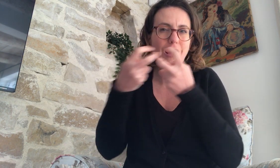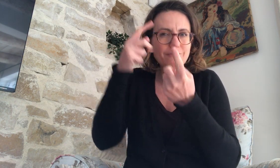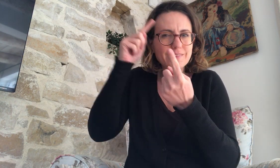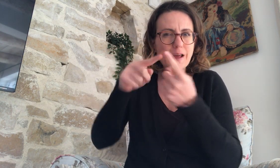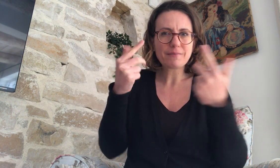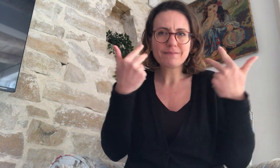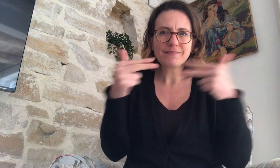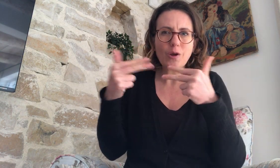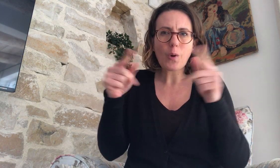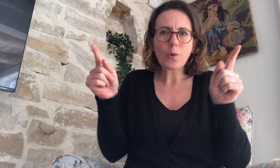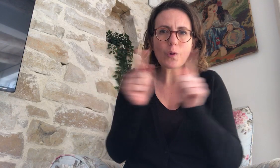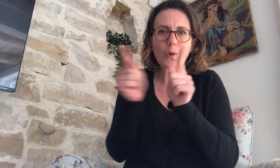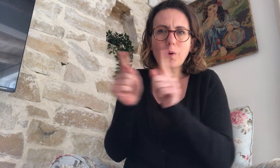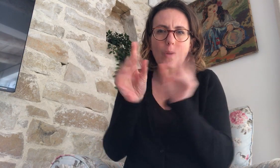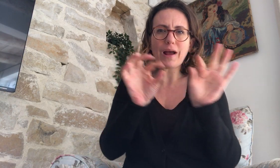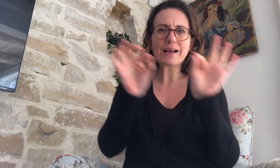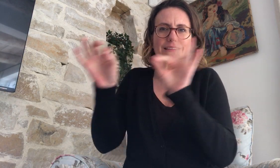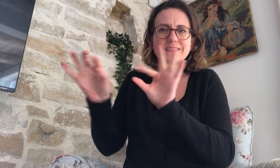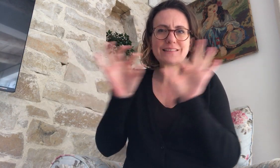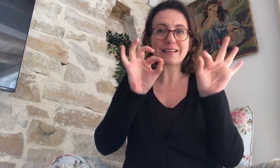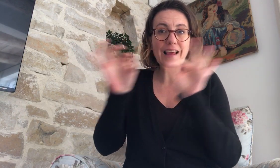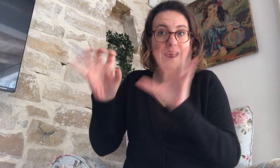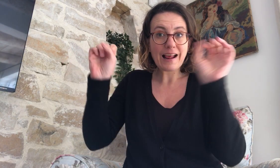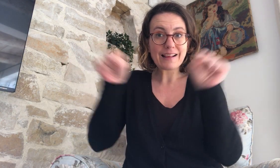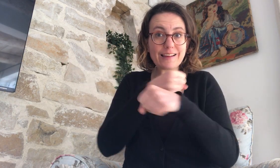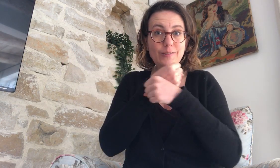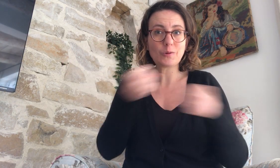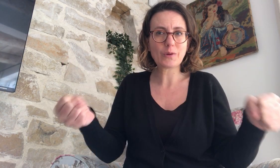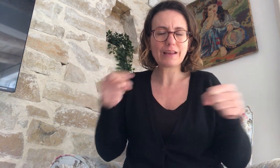C'est le cas par exemple avec les extraits vidéos d'Inouïes,